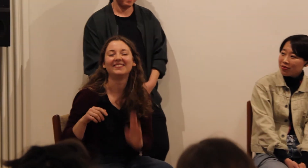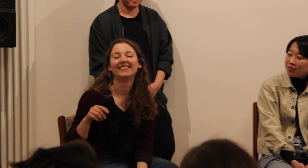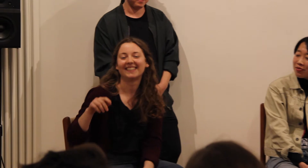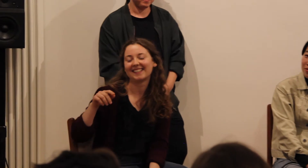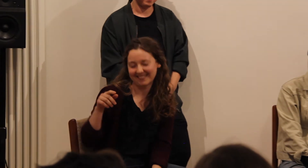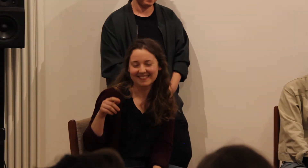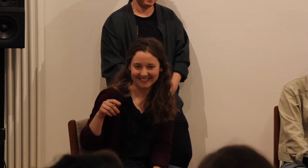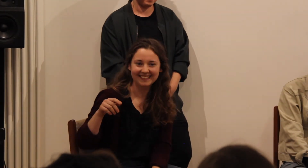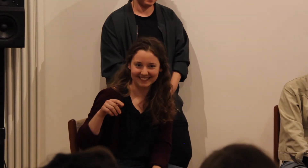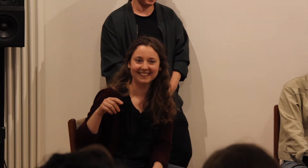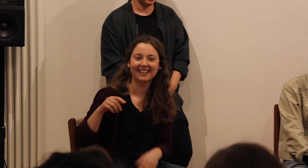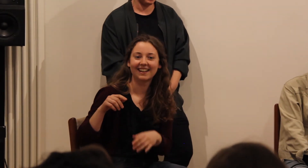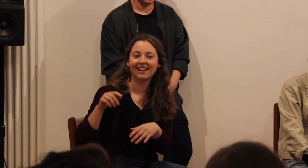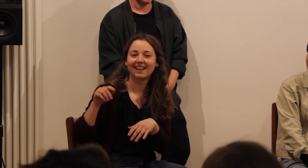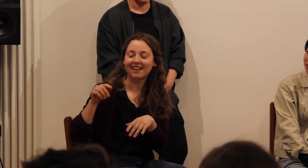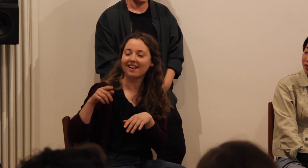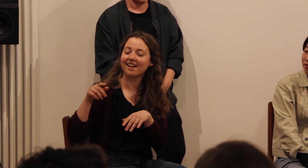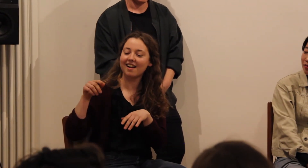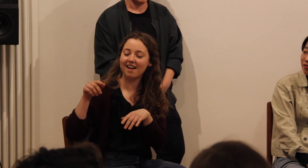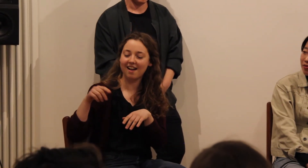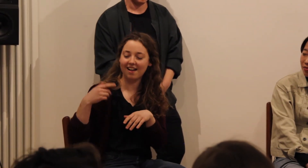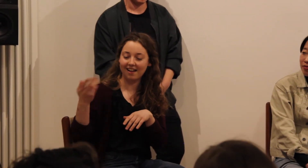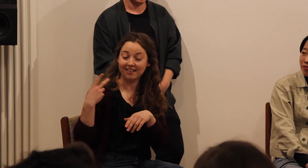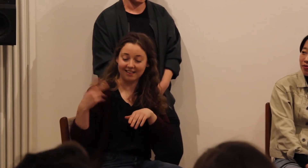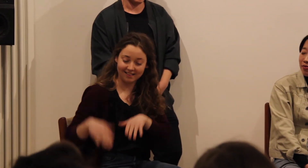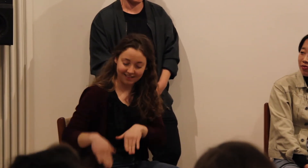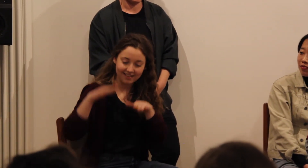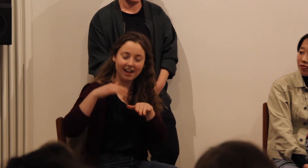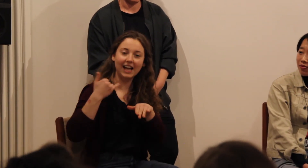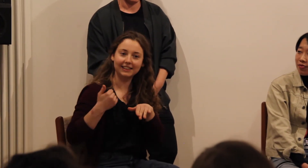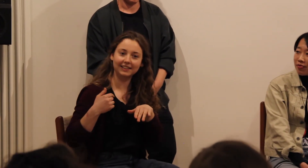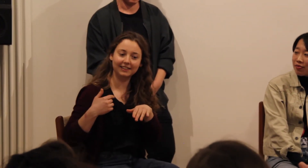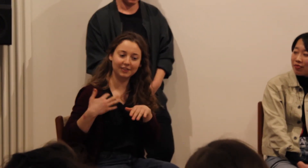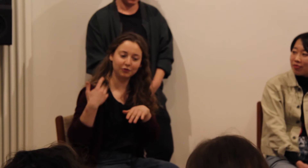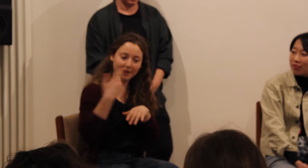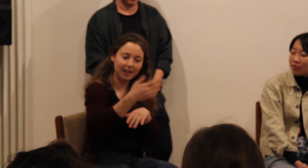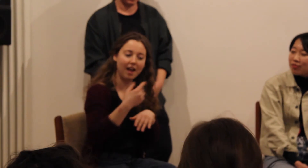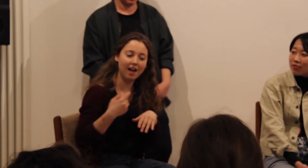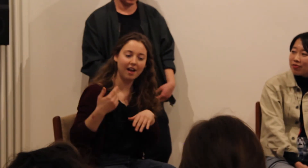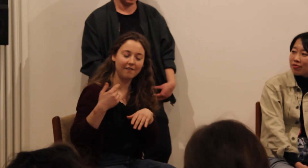konnte ich auch Parallelen finden zu den vietnamesischen Gastarbeitern die hier nach Deutschland gekommen sind.